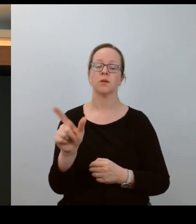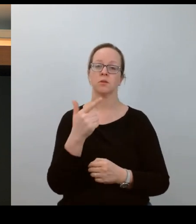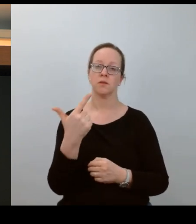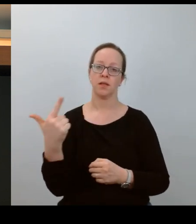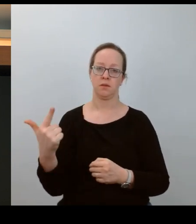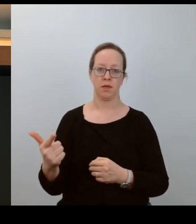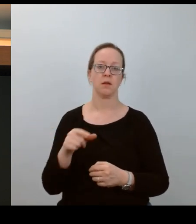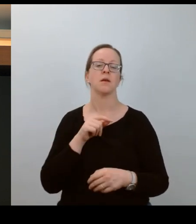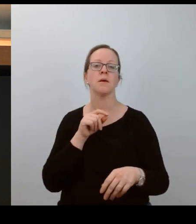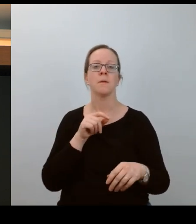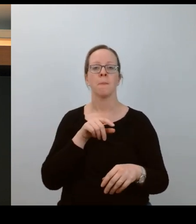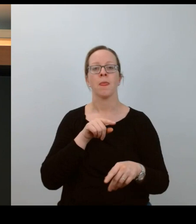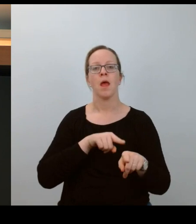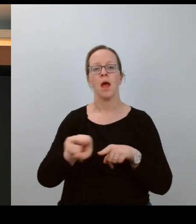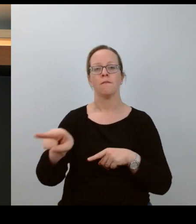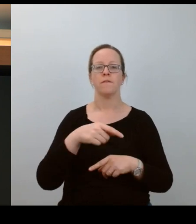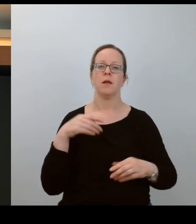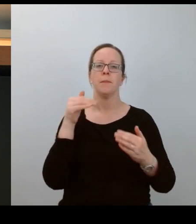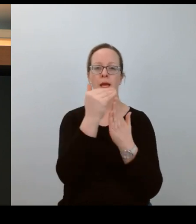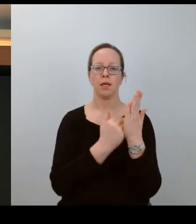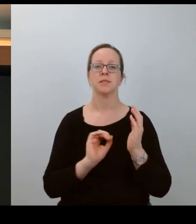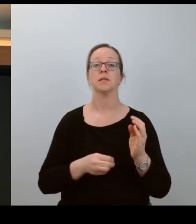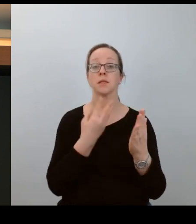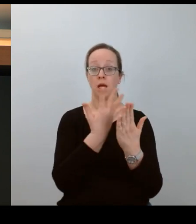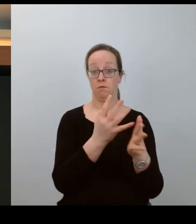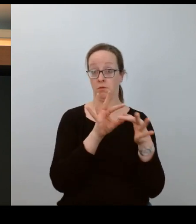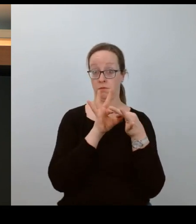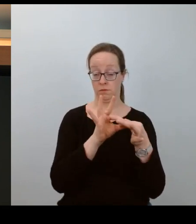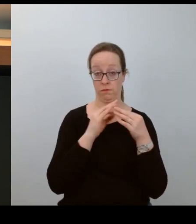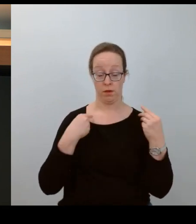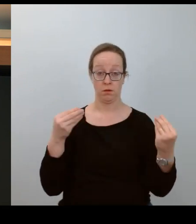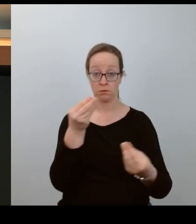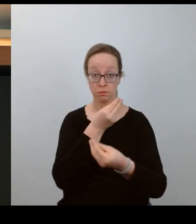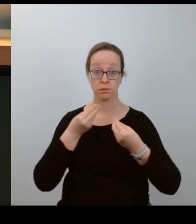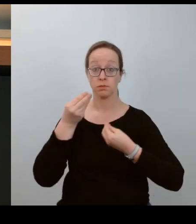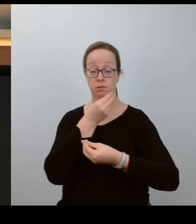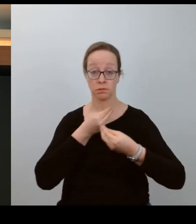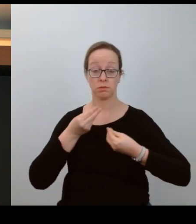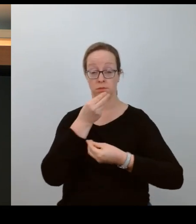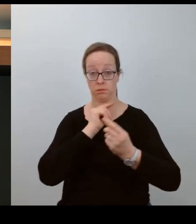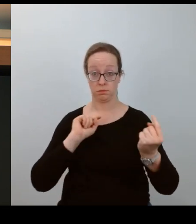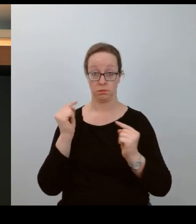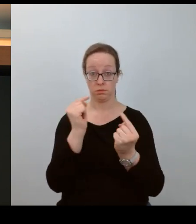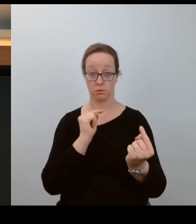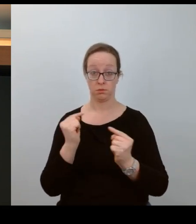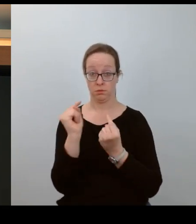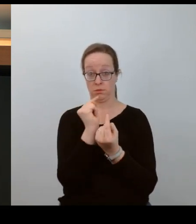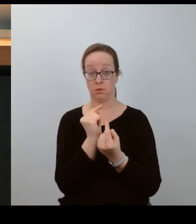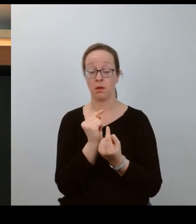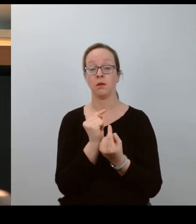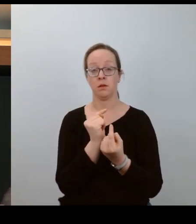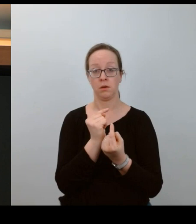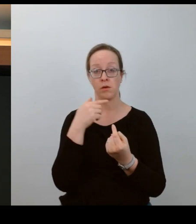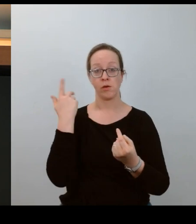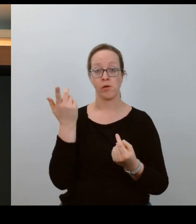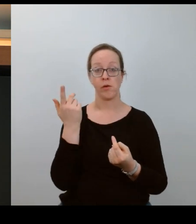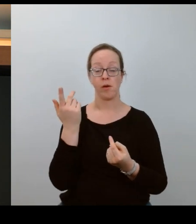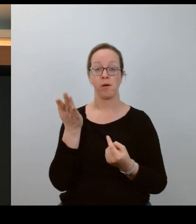Dort war eine Anhörung zum FDP-Entwurf vorges. Und ein Koalitionsentwurf sollte folgen.